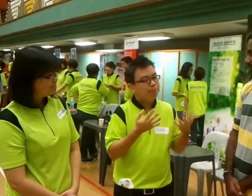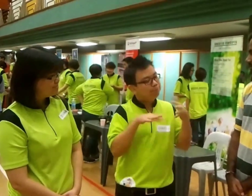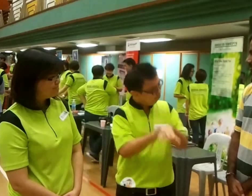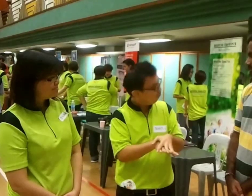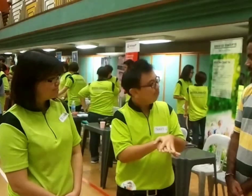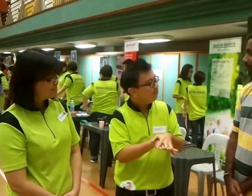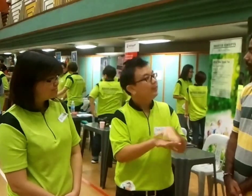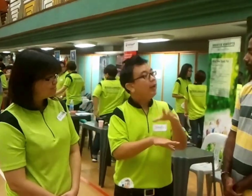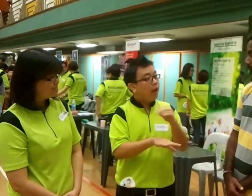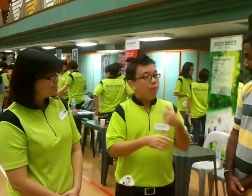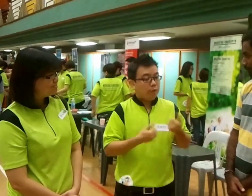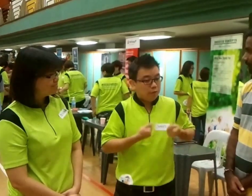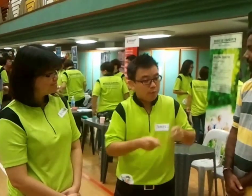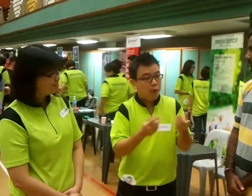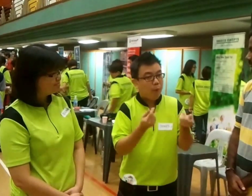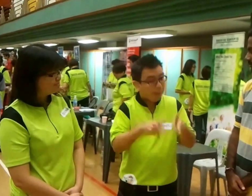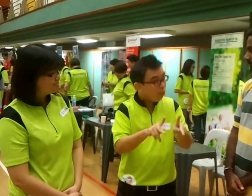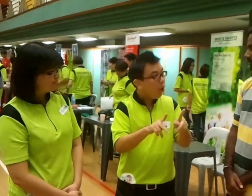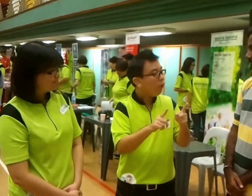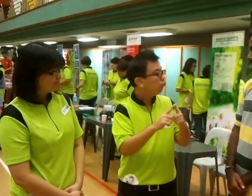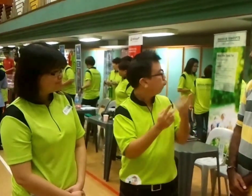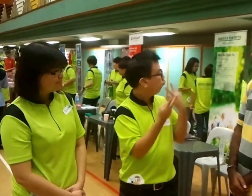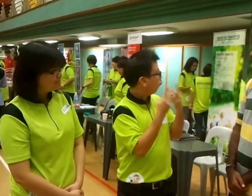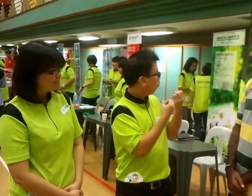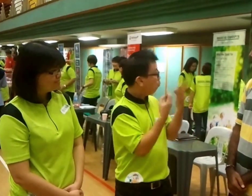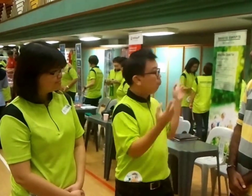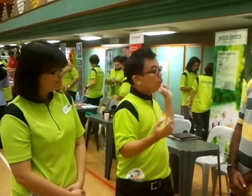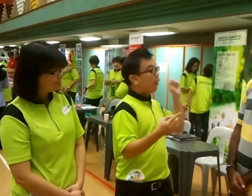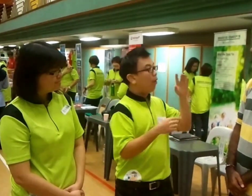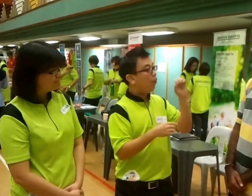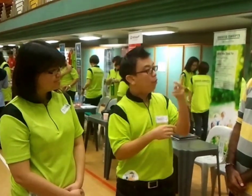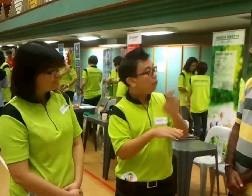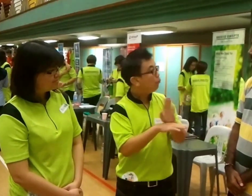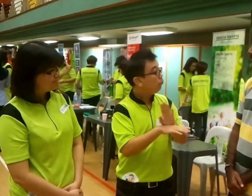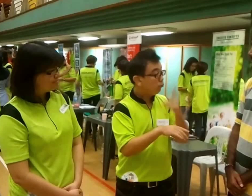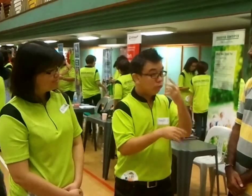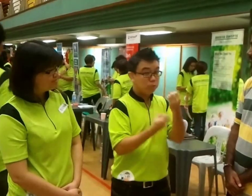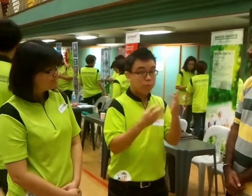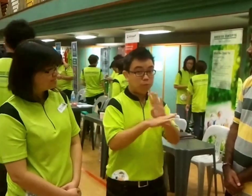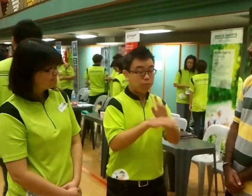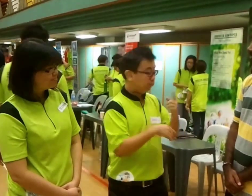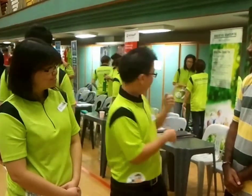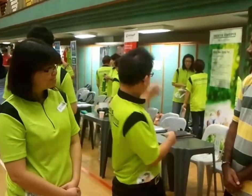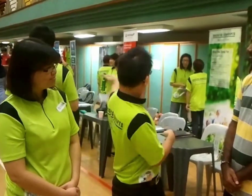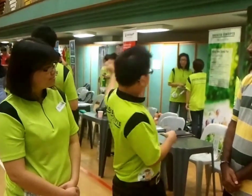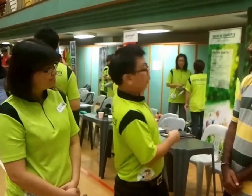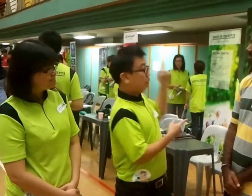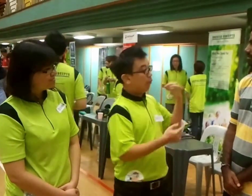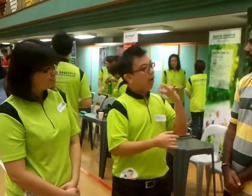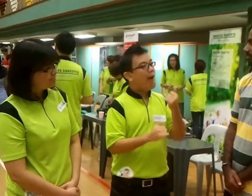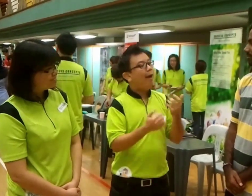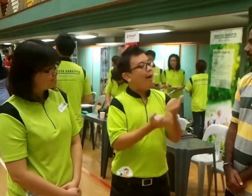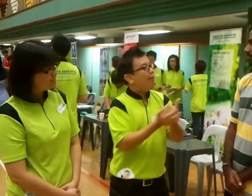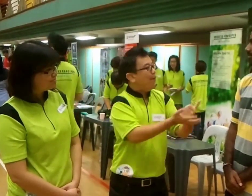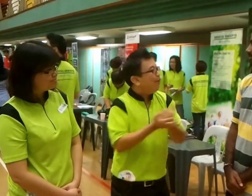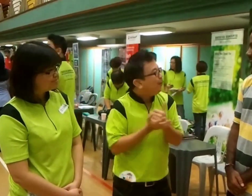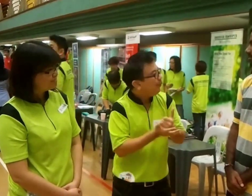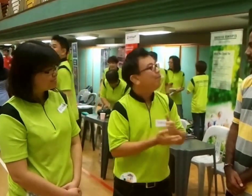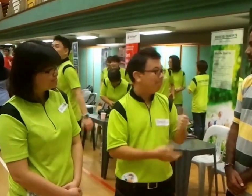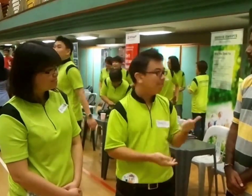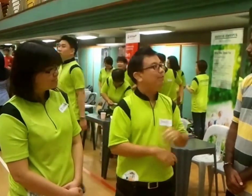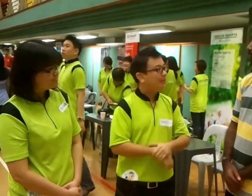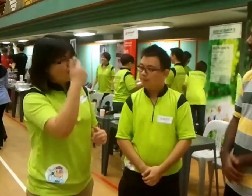Sebab itu, karnival di adakan dan memberi peluang peniaga OKU menjual di sini.